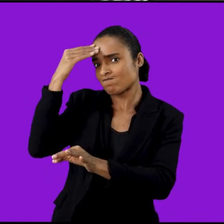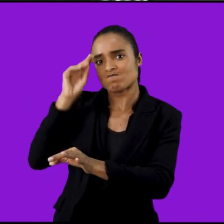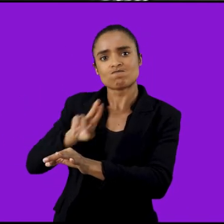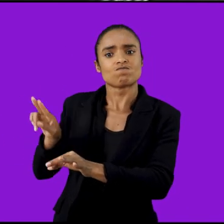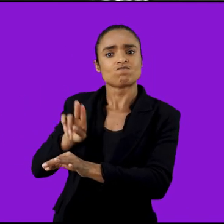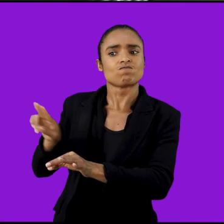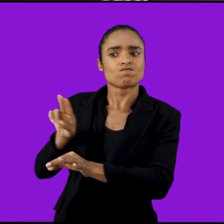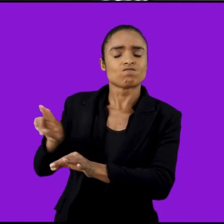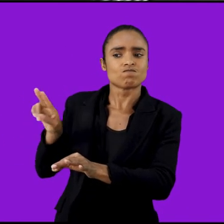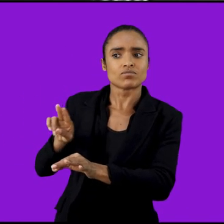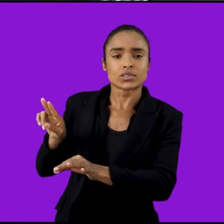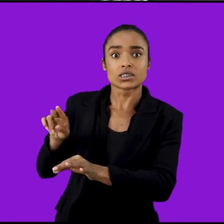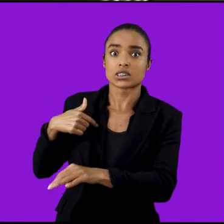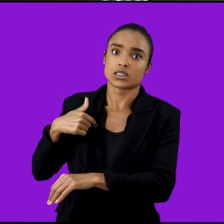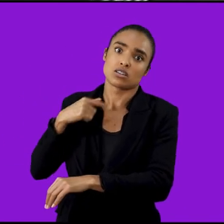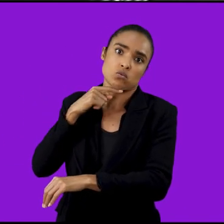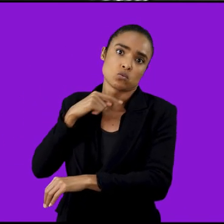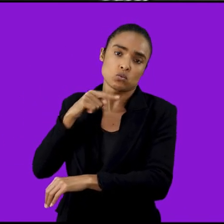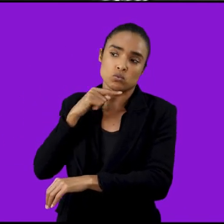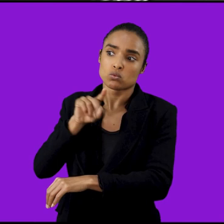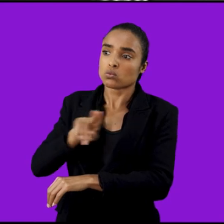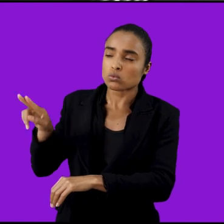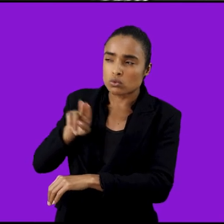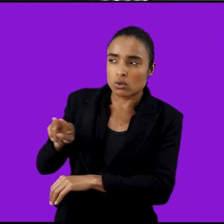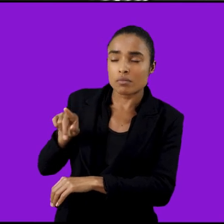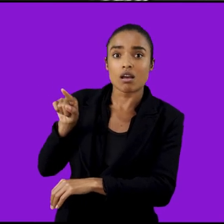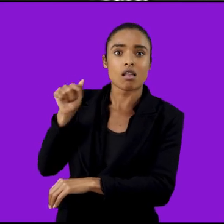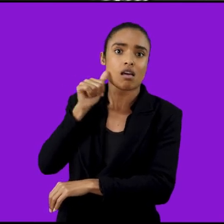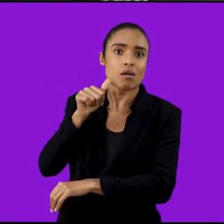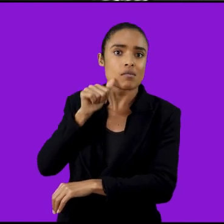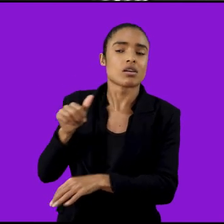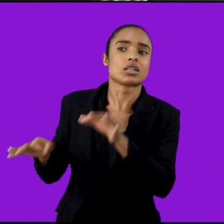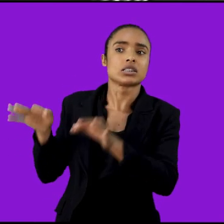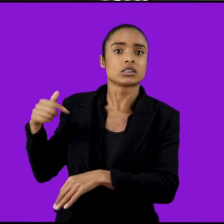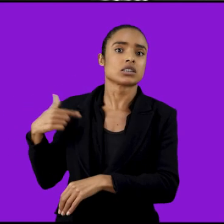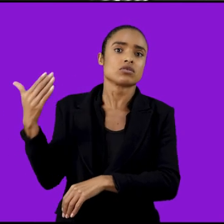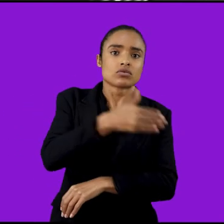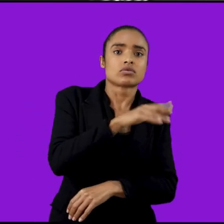Infelizmente. Desculpa, mas não lembro. Não tô lembrando o nome dela mas foi a gente,